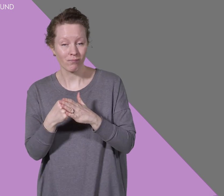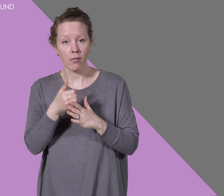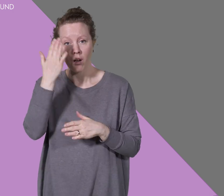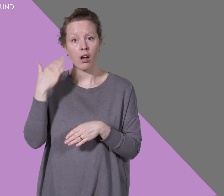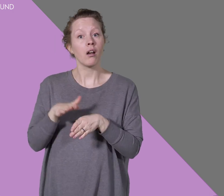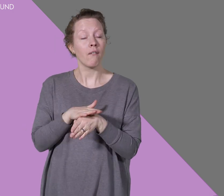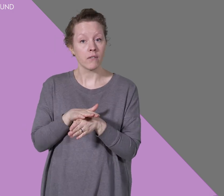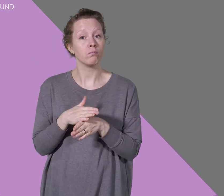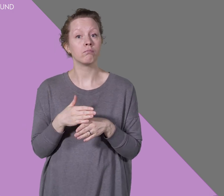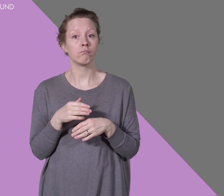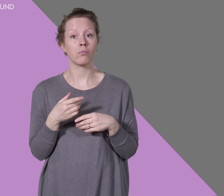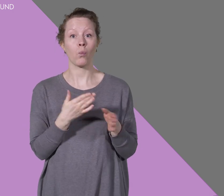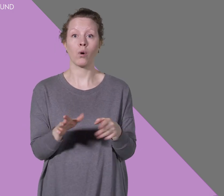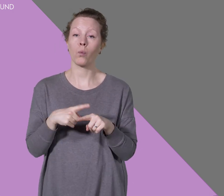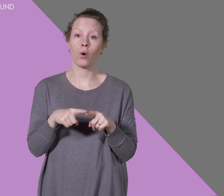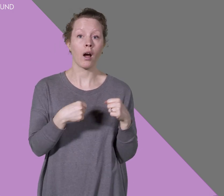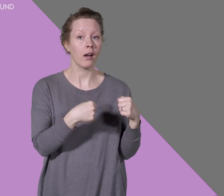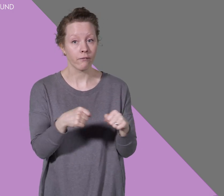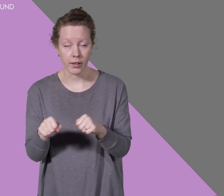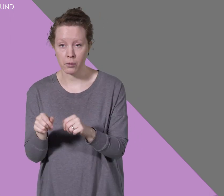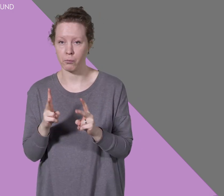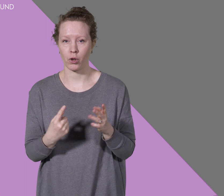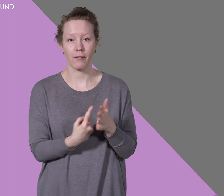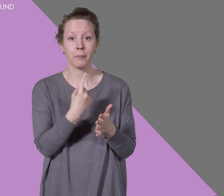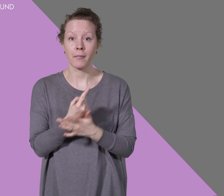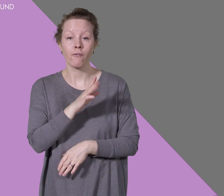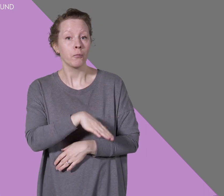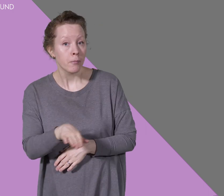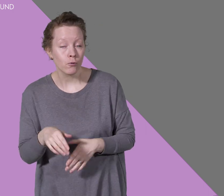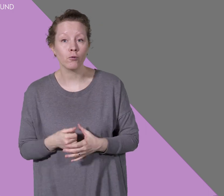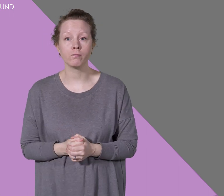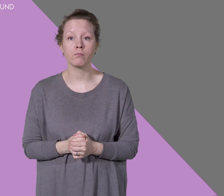för att organisera tillställningar och aktiviteter för barn.